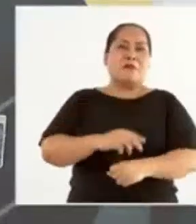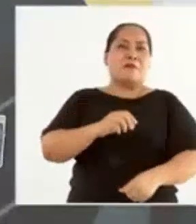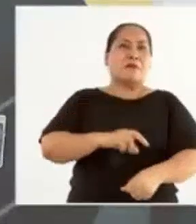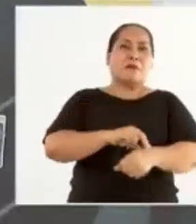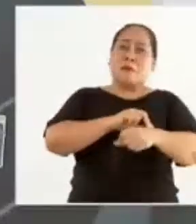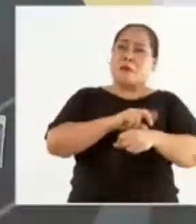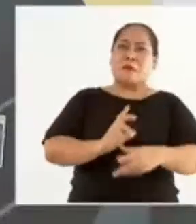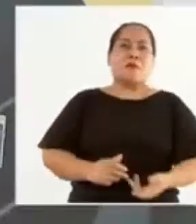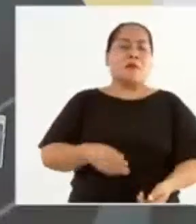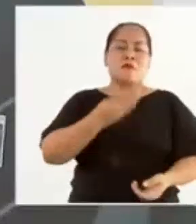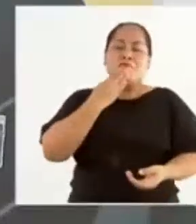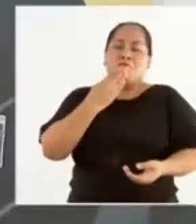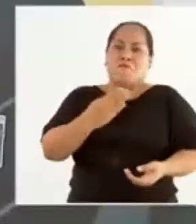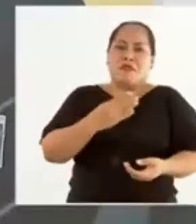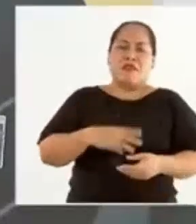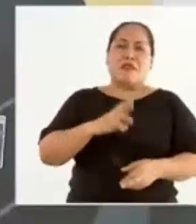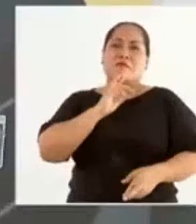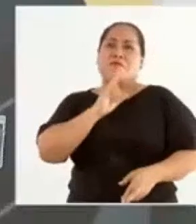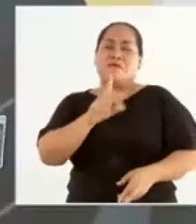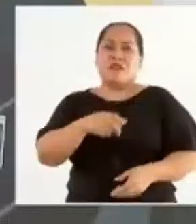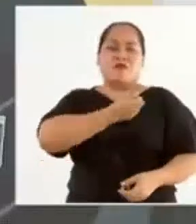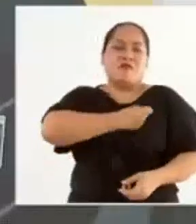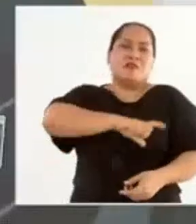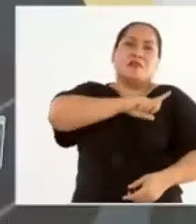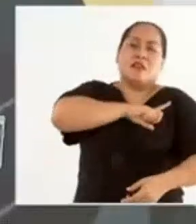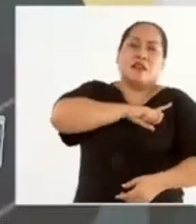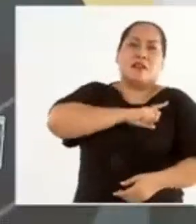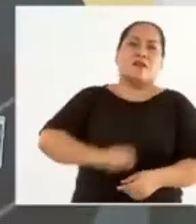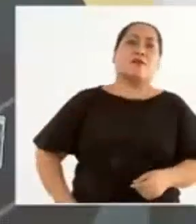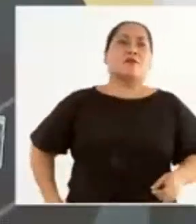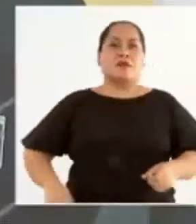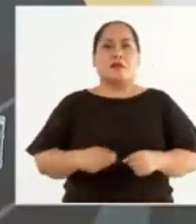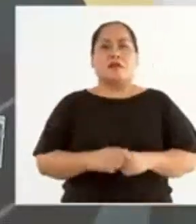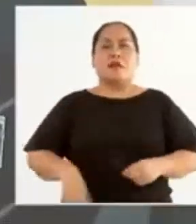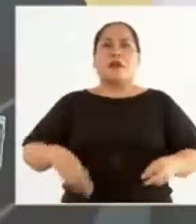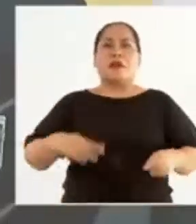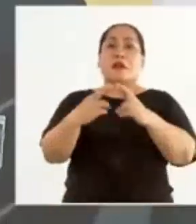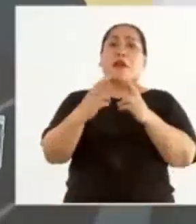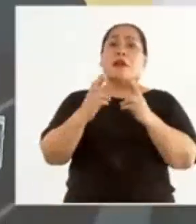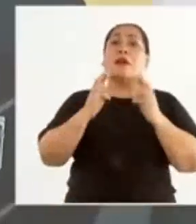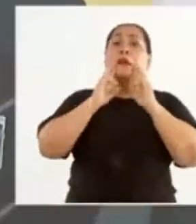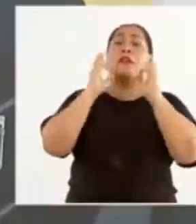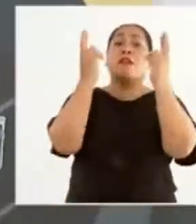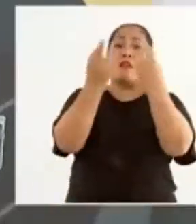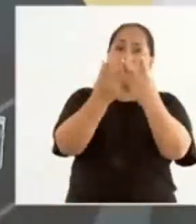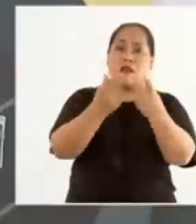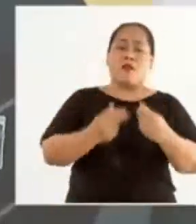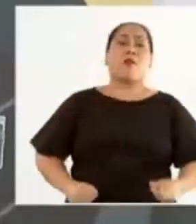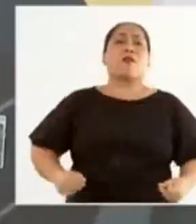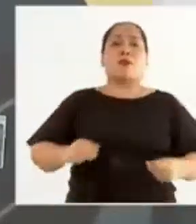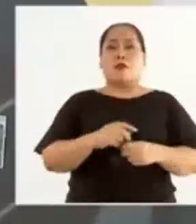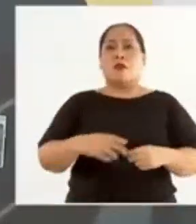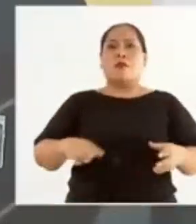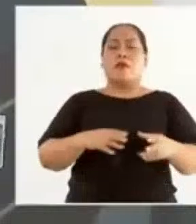nuestras productoras y productores de cacao. Ahí se constata que nuestras políticas son integrales,